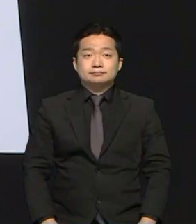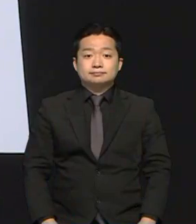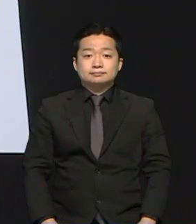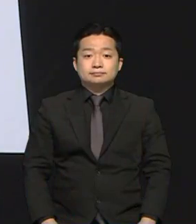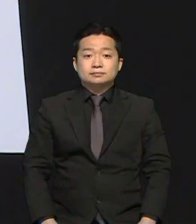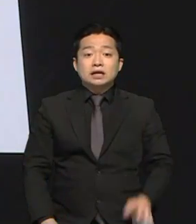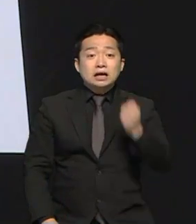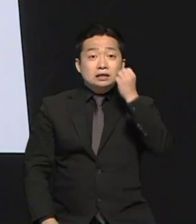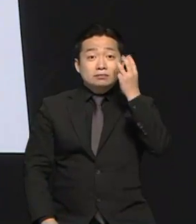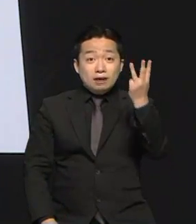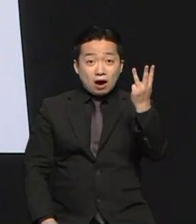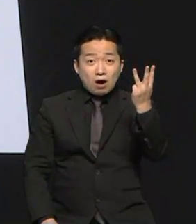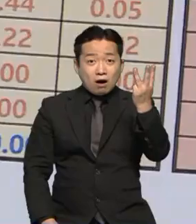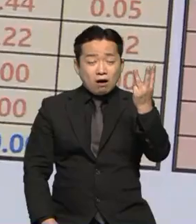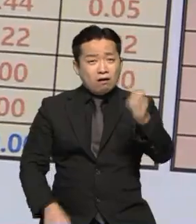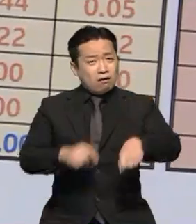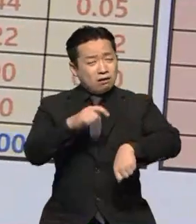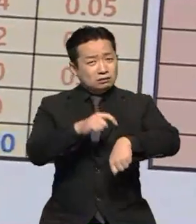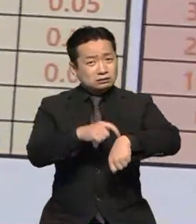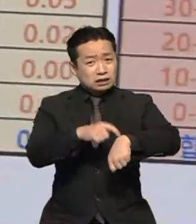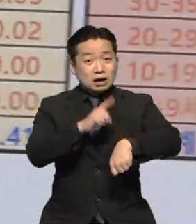(기자) 3개월이라는 숫자는 우선 국내 치명률의 변화를 근거로 합니다.